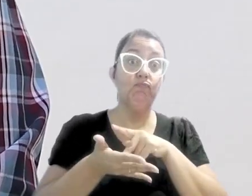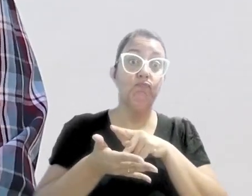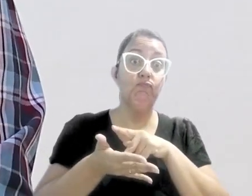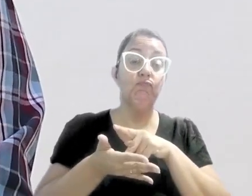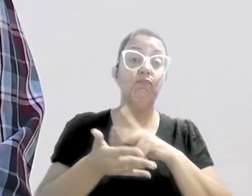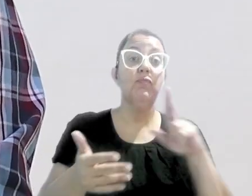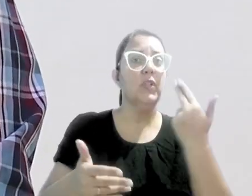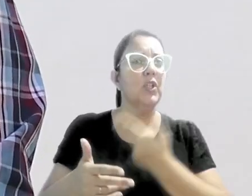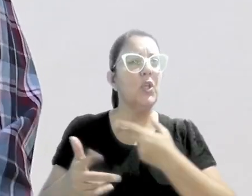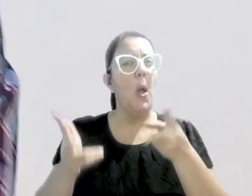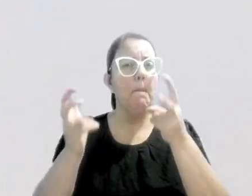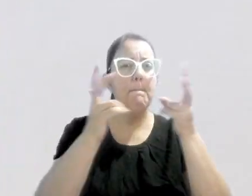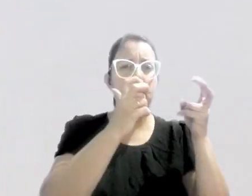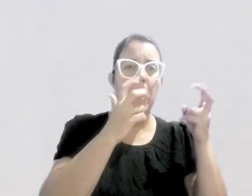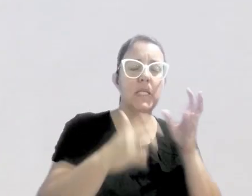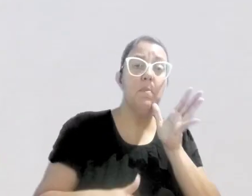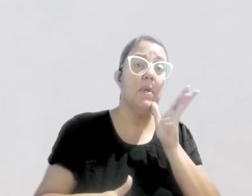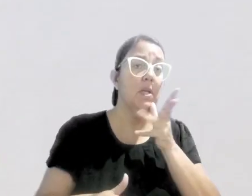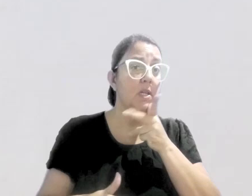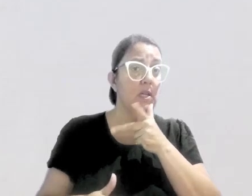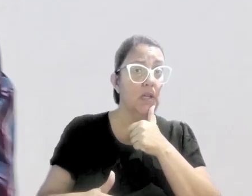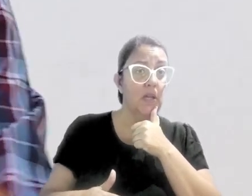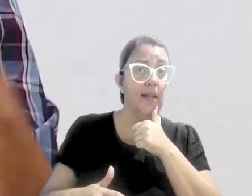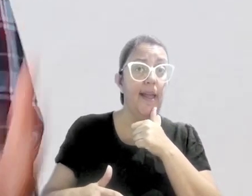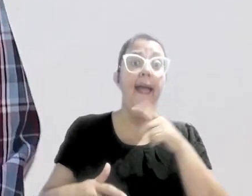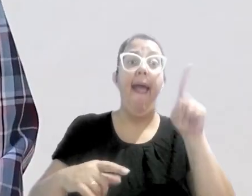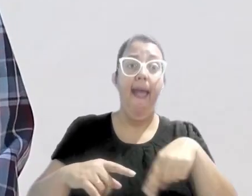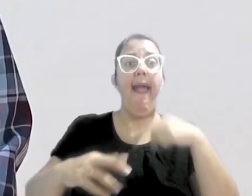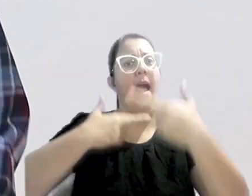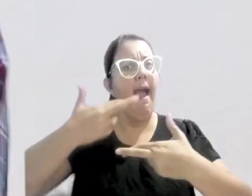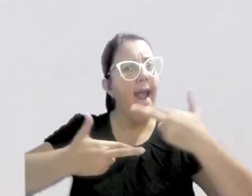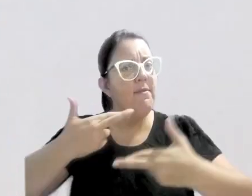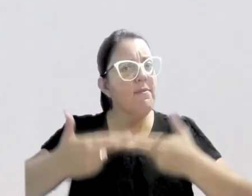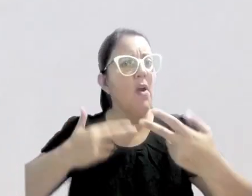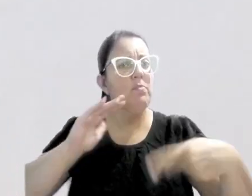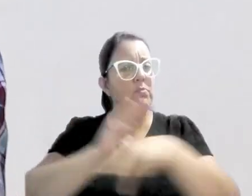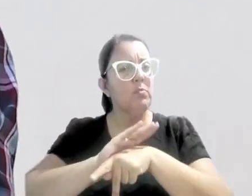a verdade é que essa percepção de morosidade gera uma pressão de reforma do licenciamento.